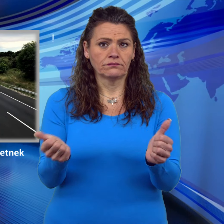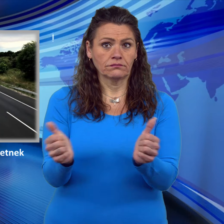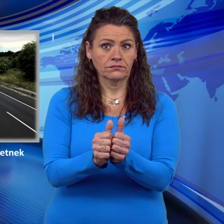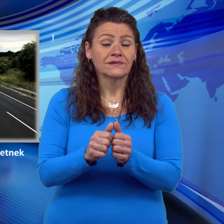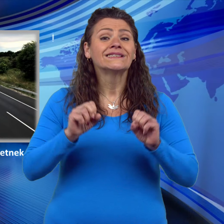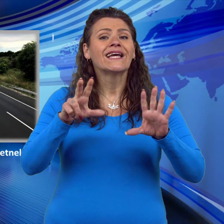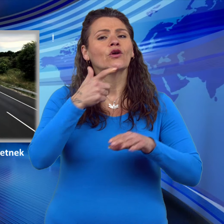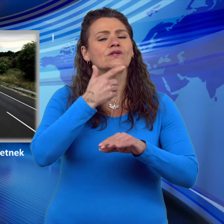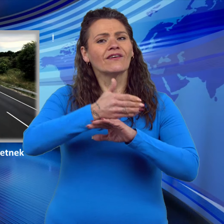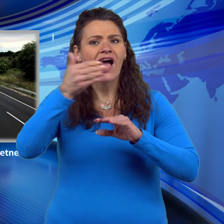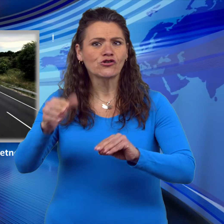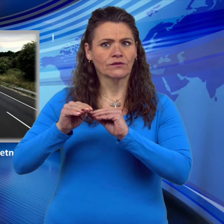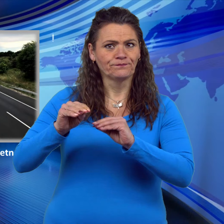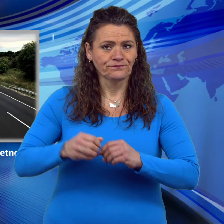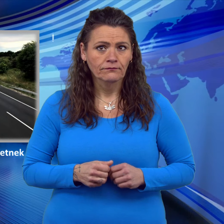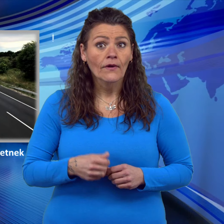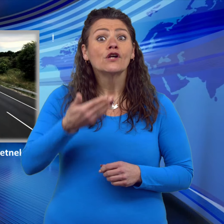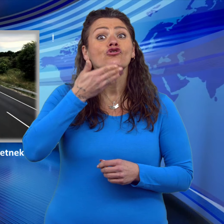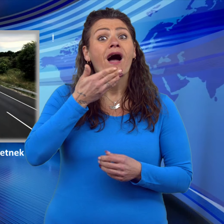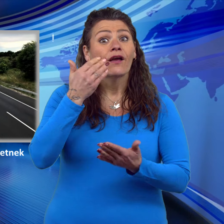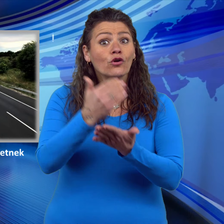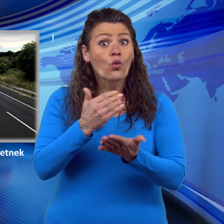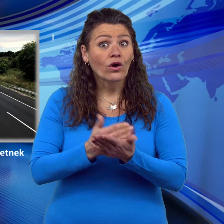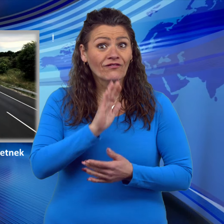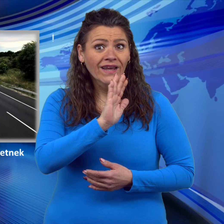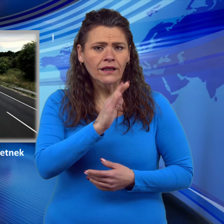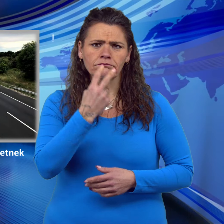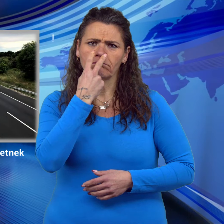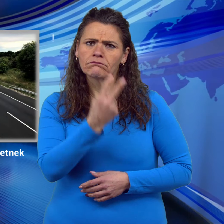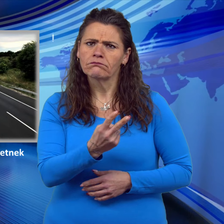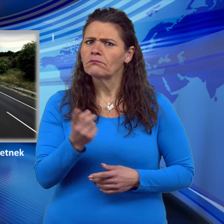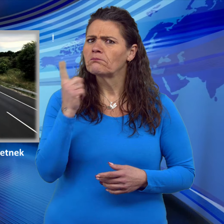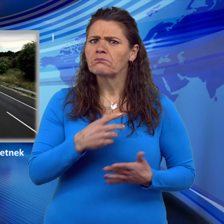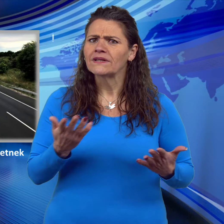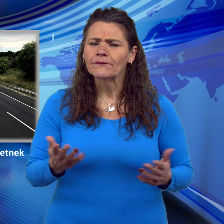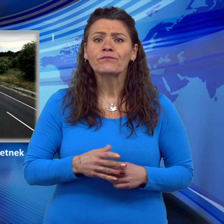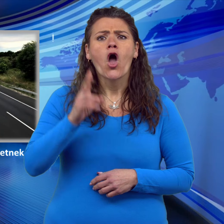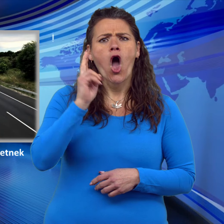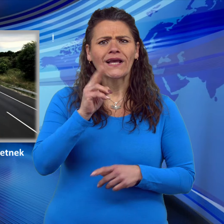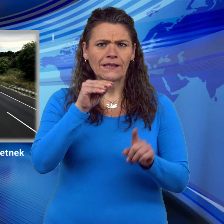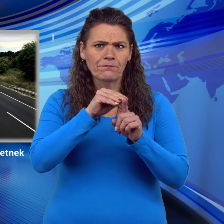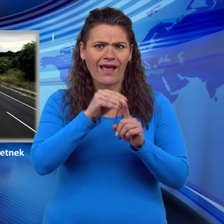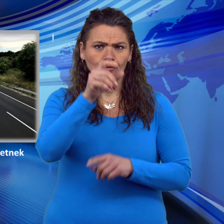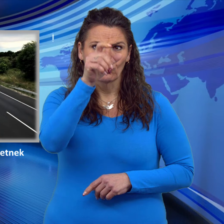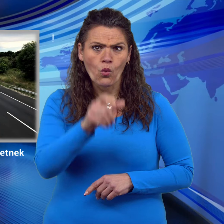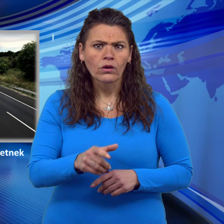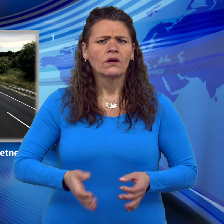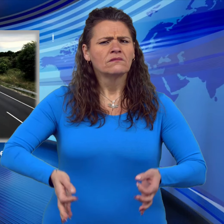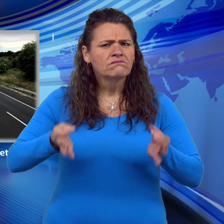amíg be nem töltik a 18-at. A cseh törvény szeme előtt az számít ilyen sofőrnek,